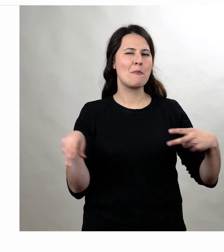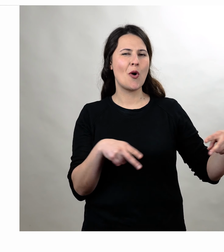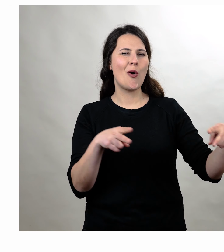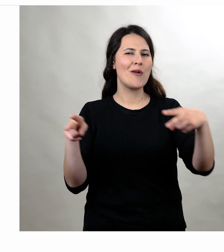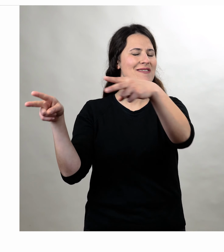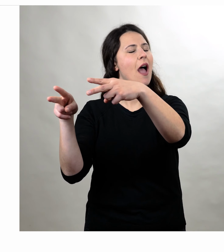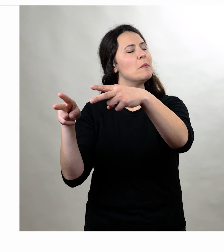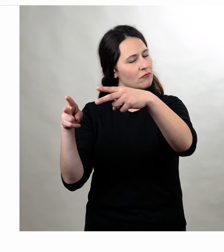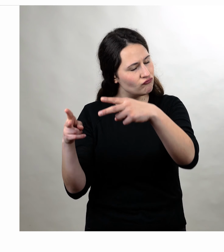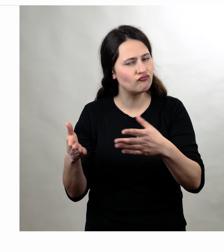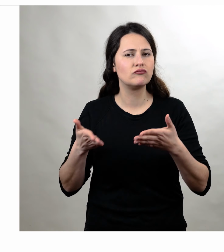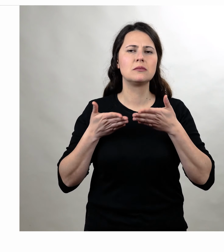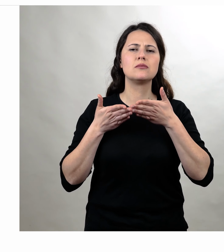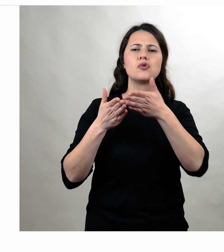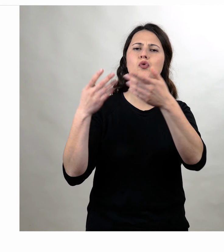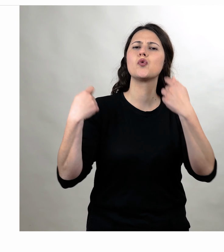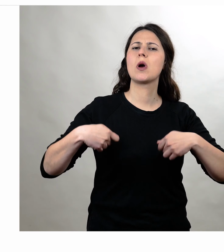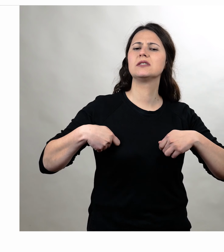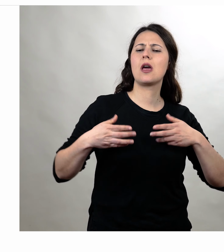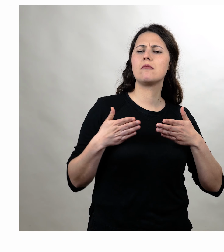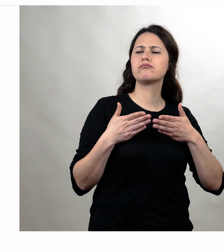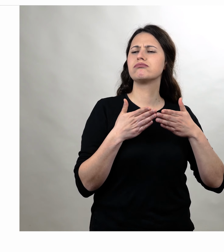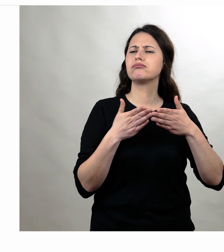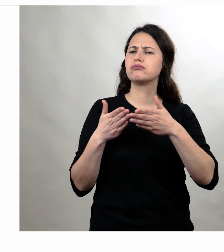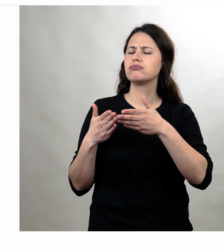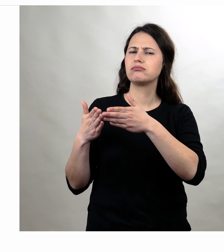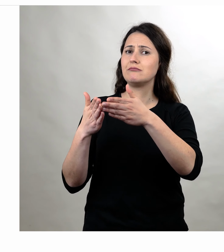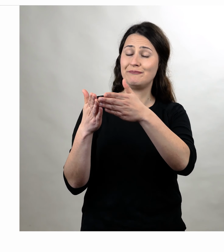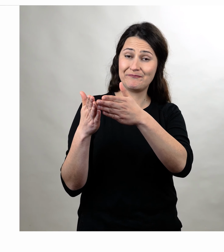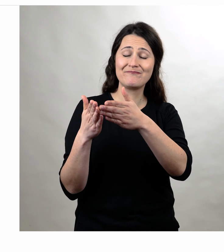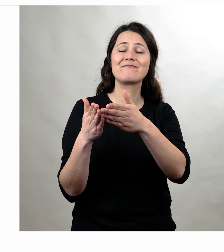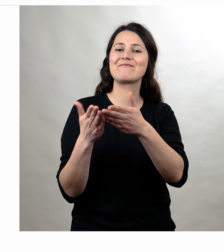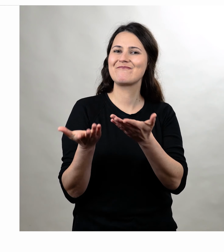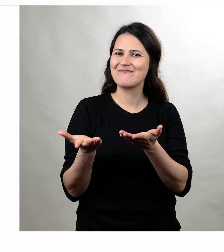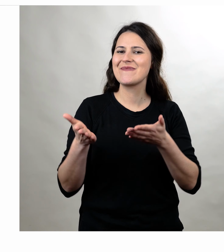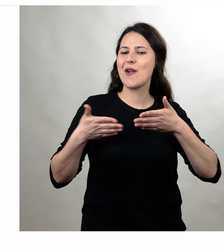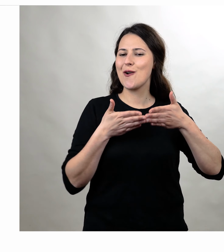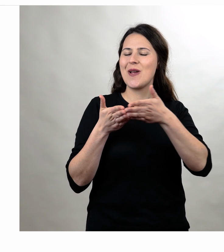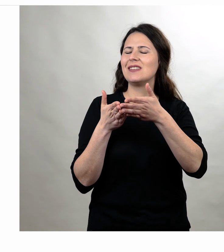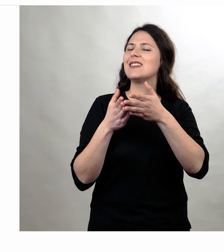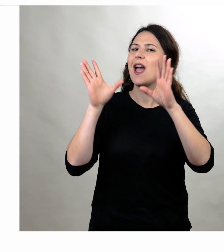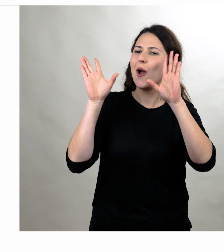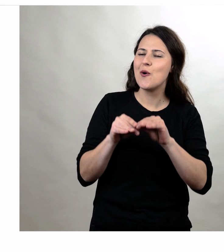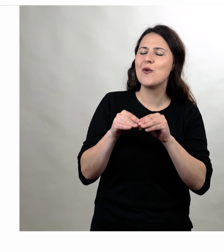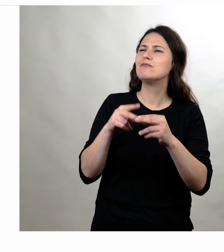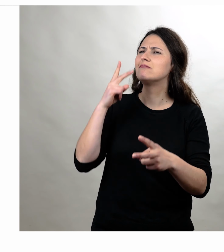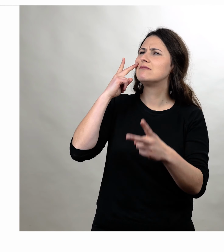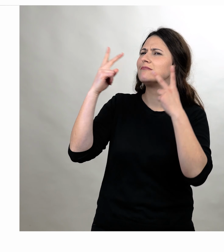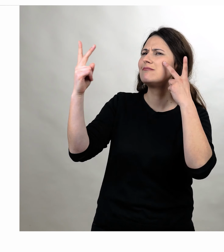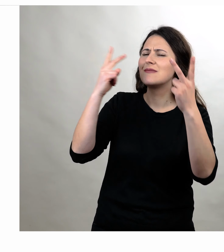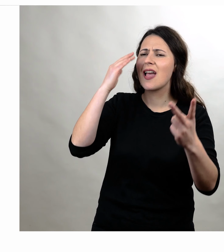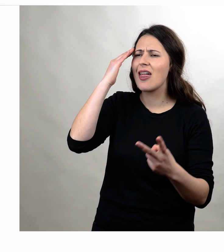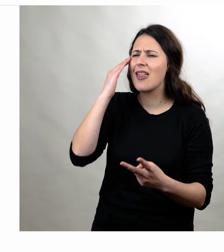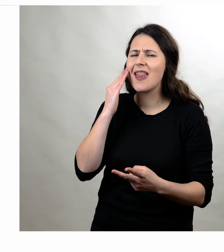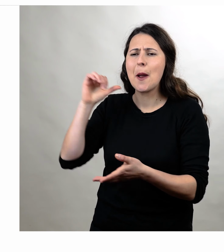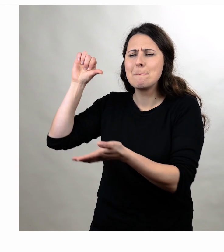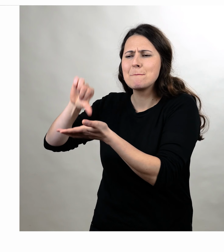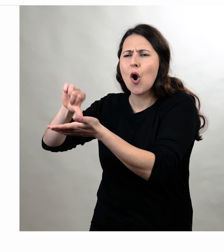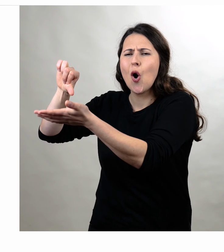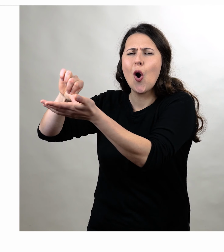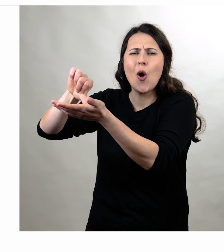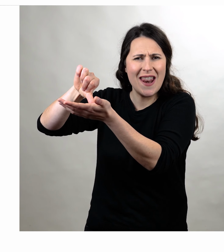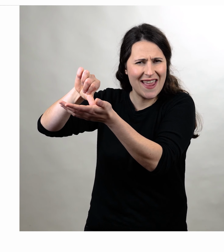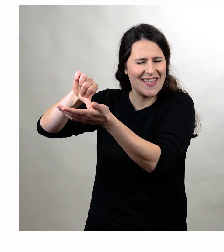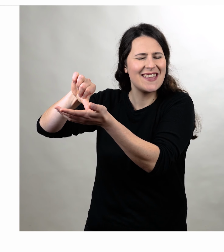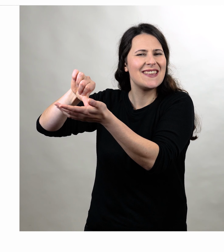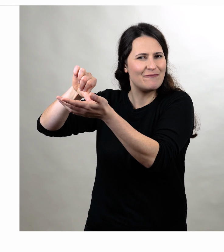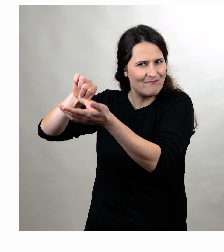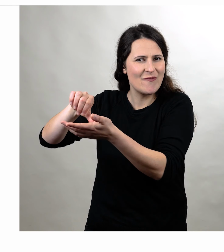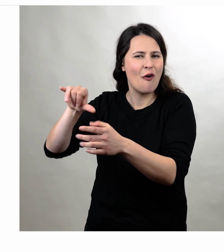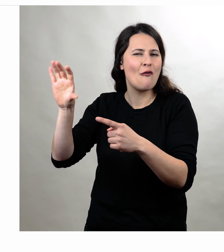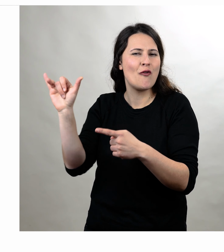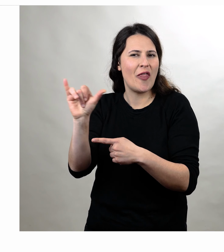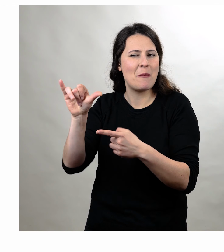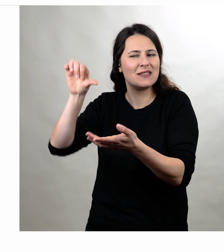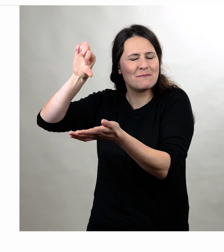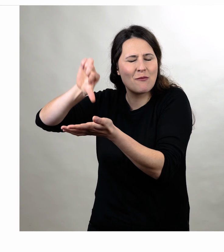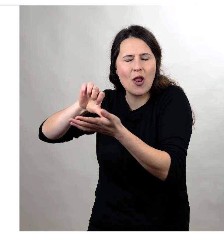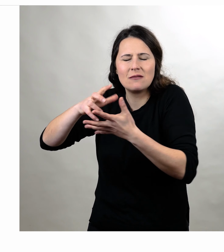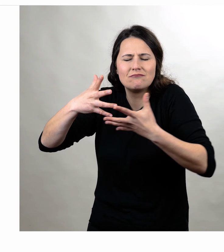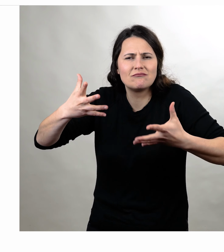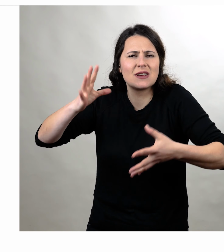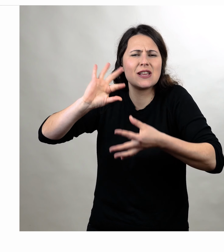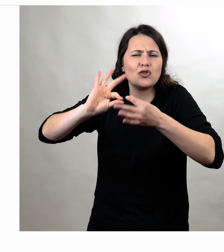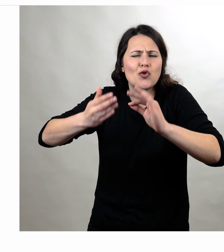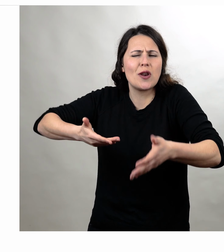Οι κρουαζιέρες επιτρέπουν στους επιβάτες να δουν τα πιο συναρπαστικά αξιοθέατα της ιστορικής πόλης της Βουδαπέστης.